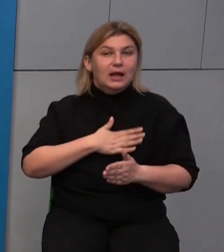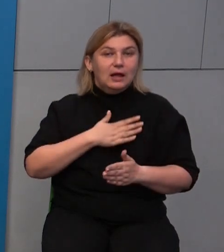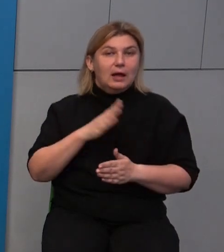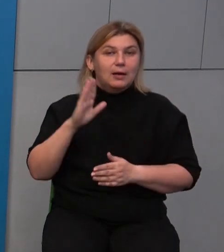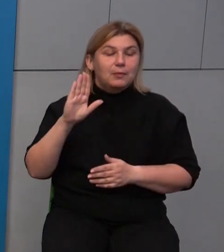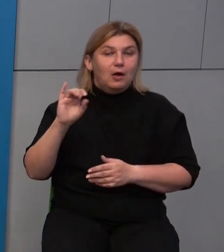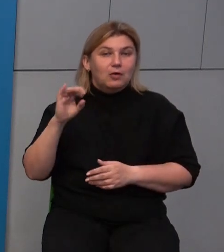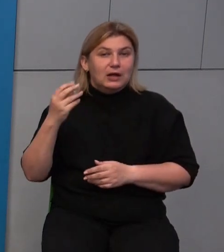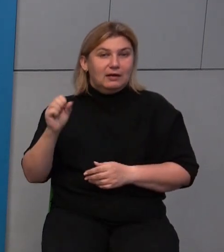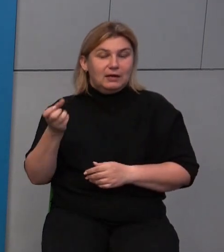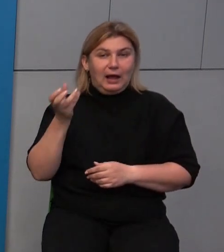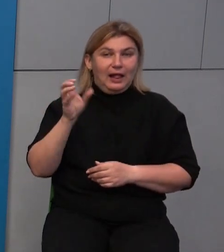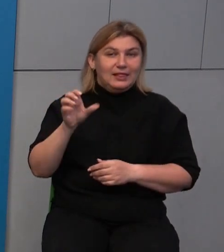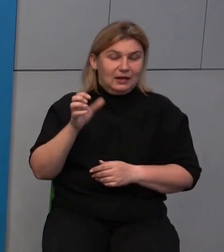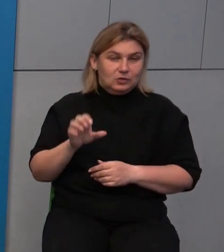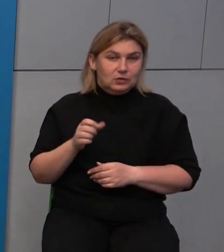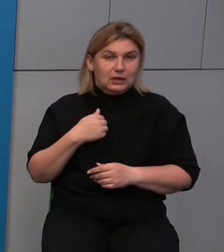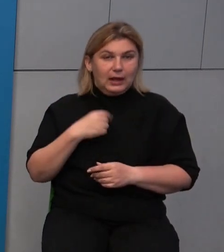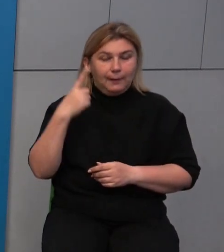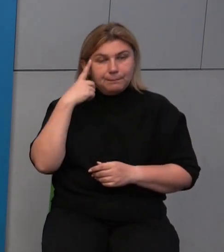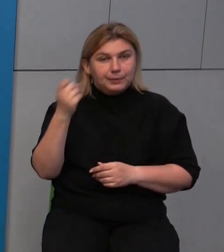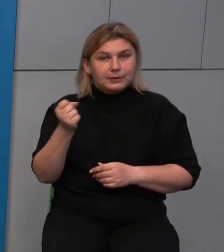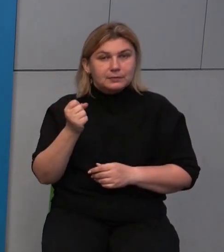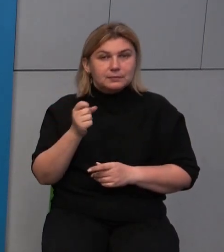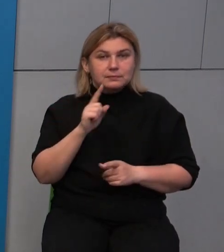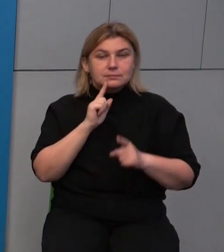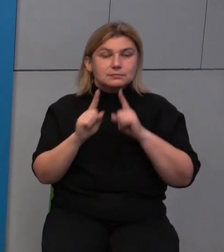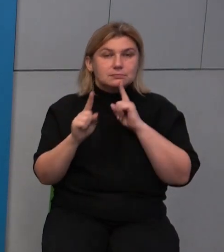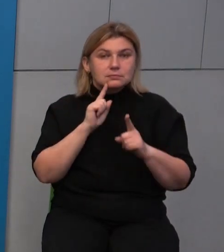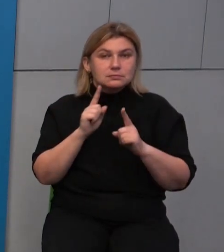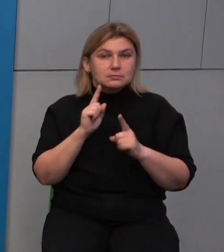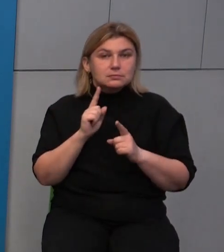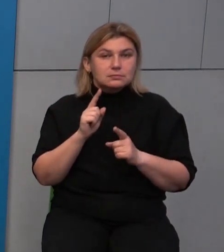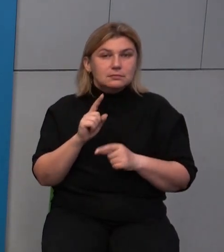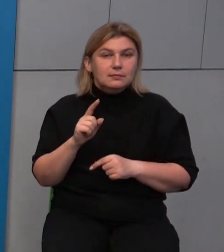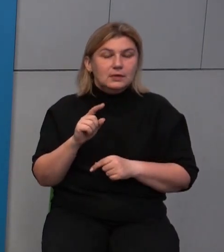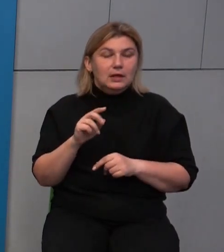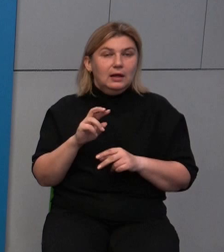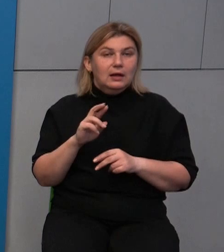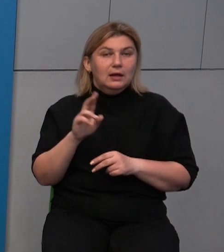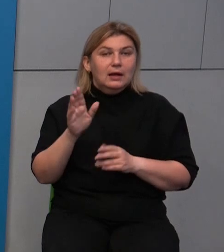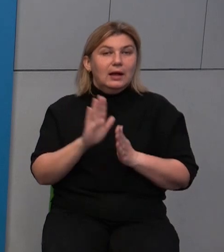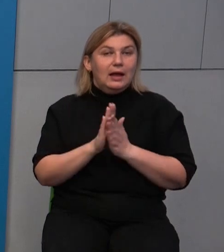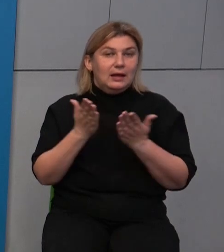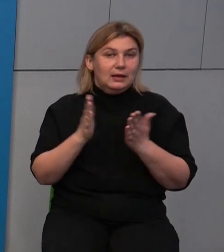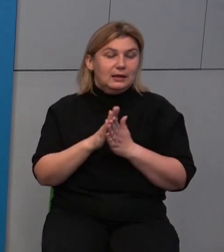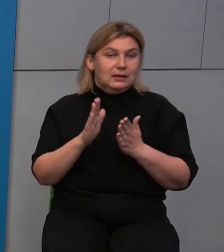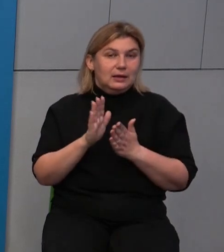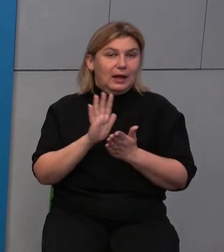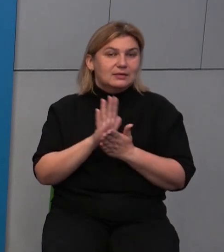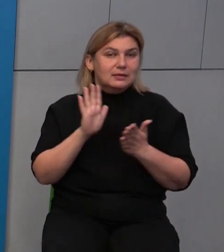proszę państwa, ja pamiętam takie rozmowy z redaktorami, już nawet chyba z szefem